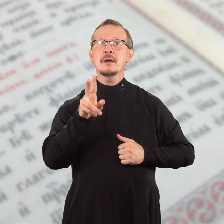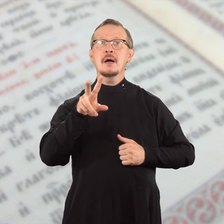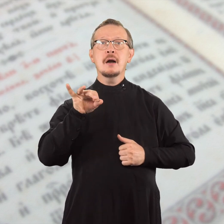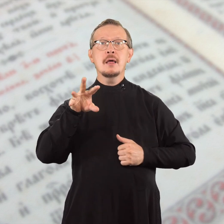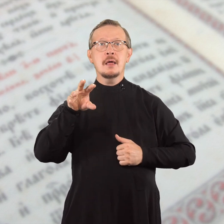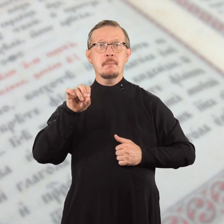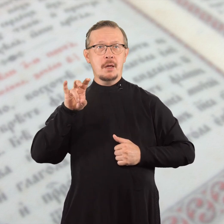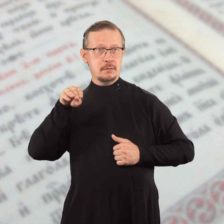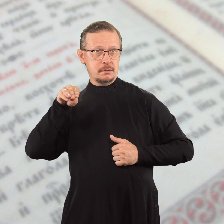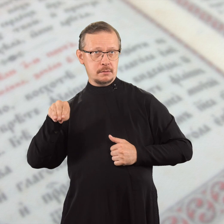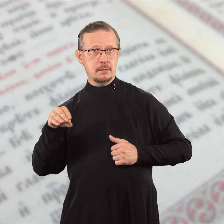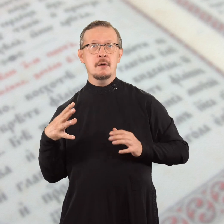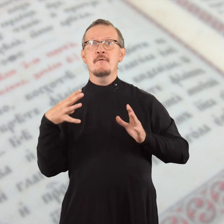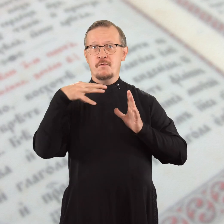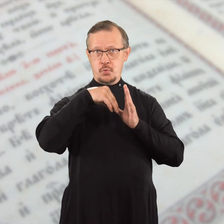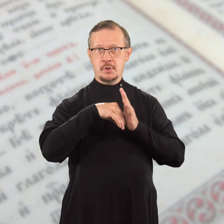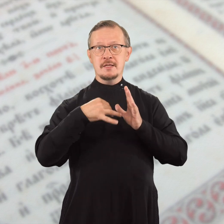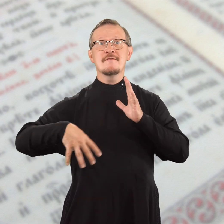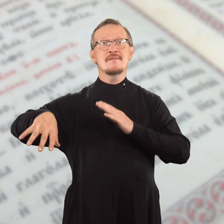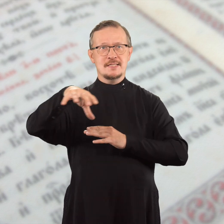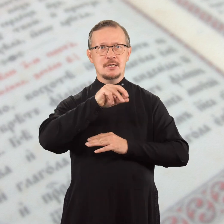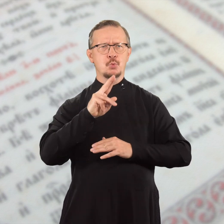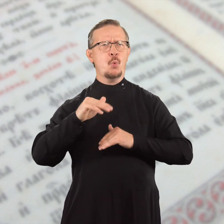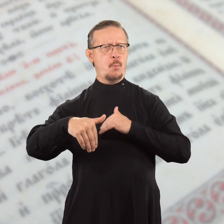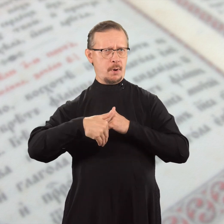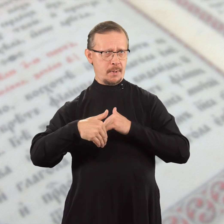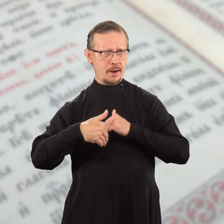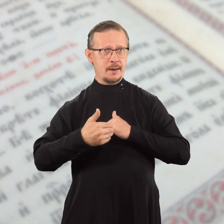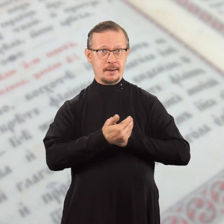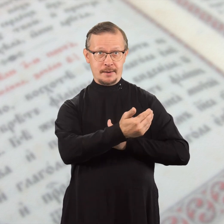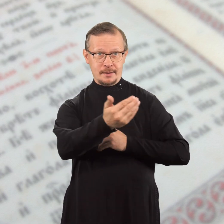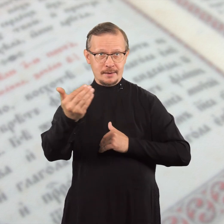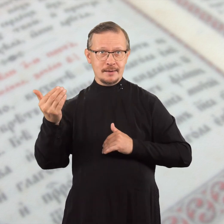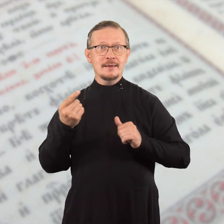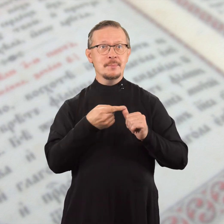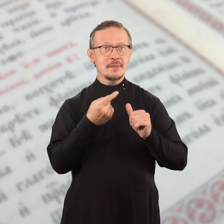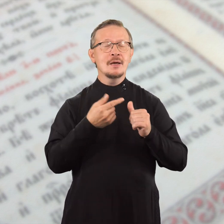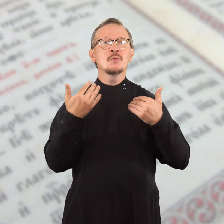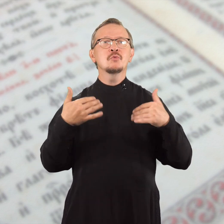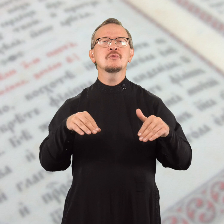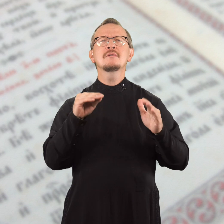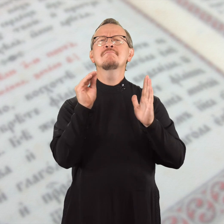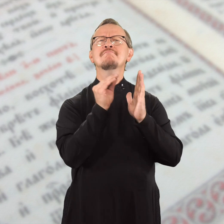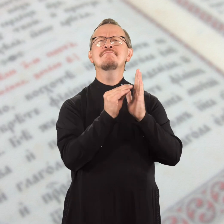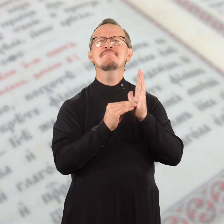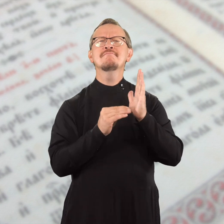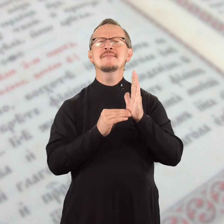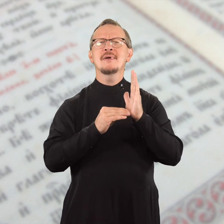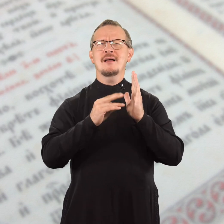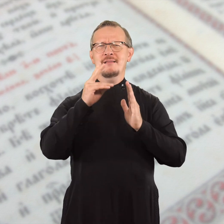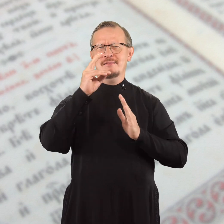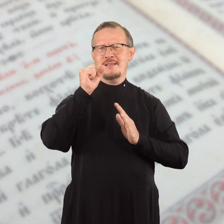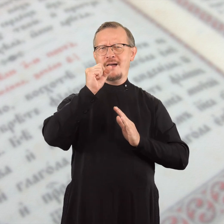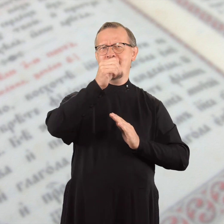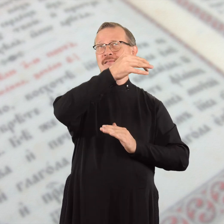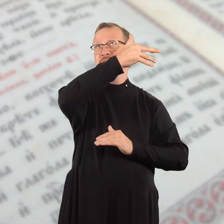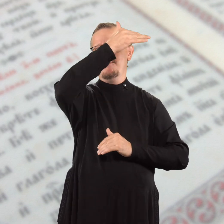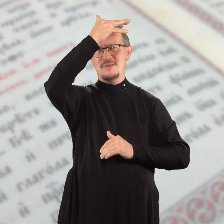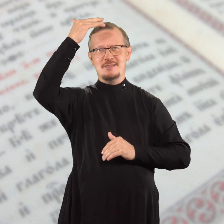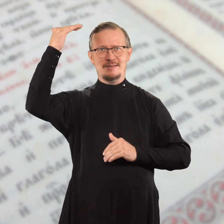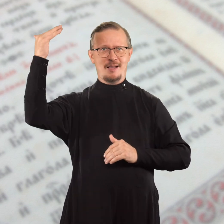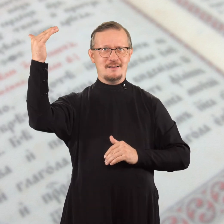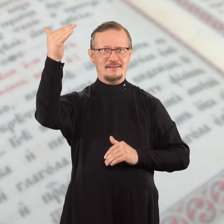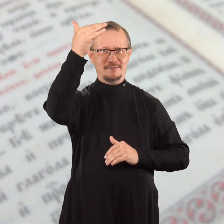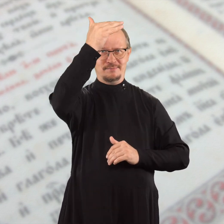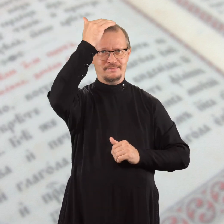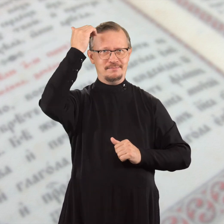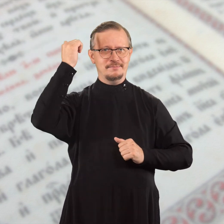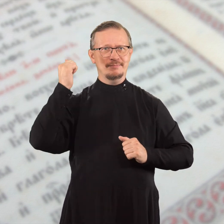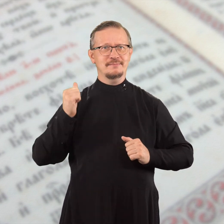Климентом и всеми, кто помогал, их имена уже написаны на небесах.